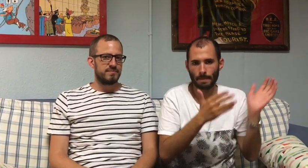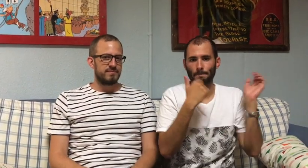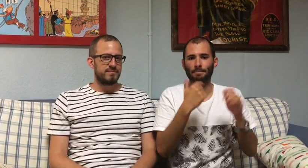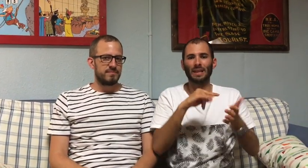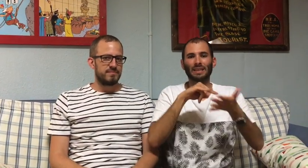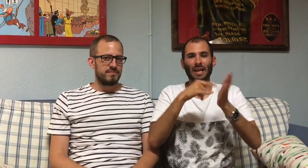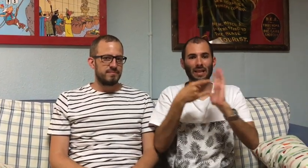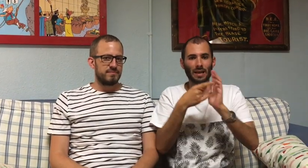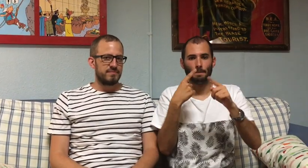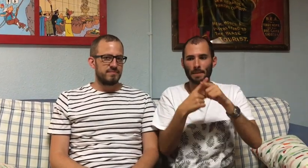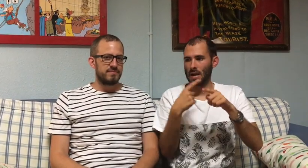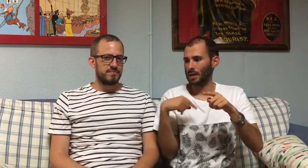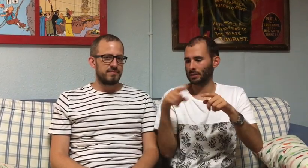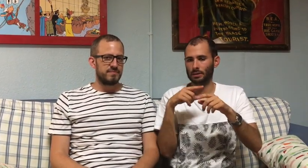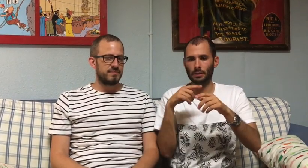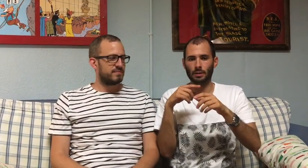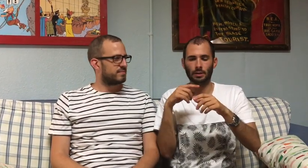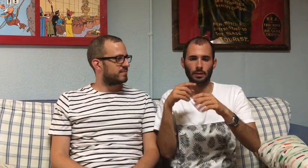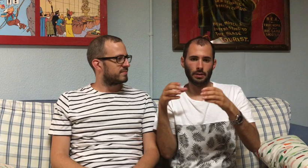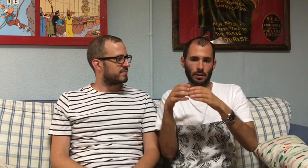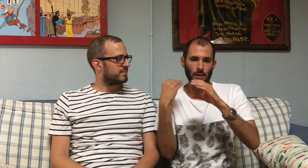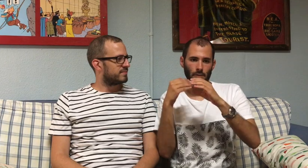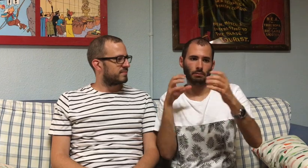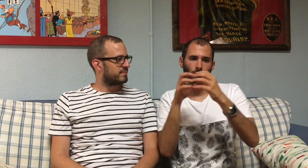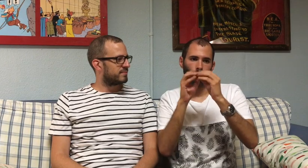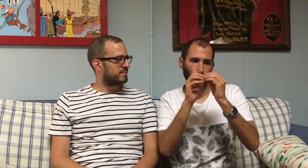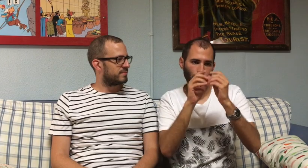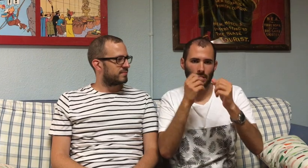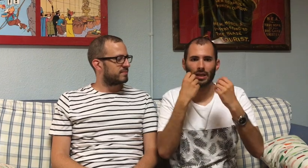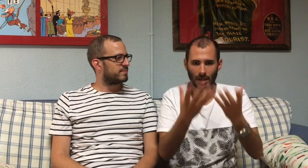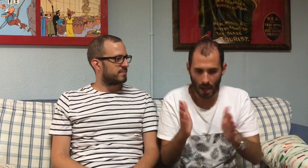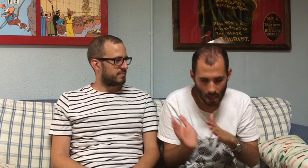realizamos un seguimiento a nivel técnico y político,